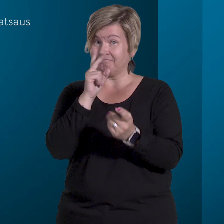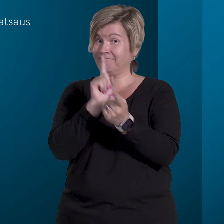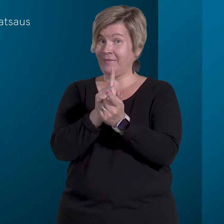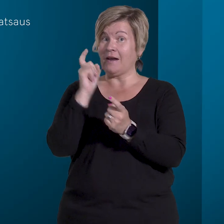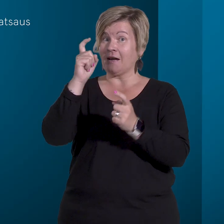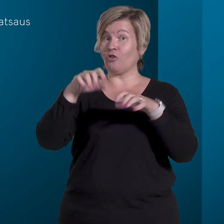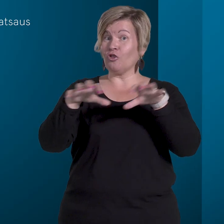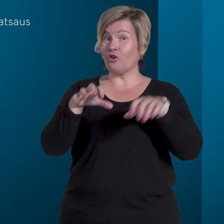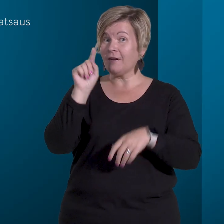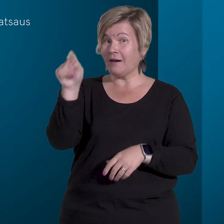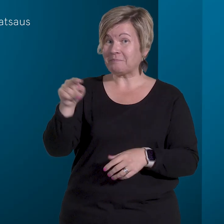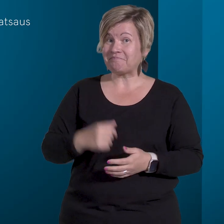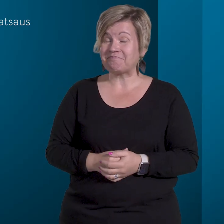Narinkkatorilla nähdään!